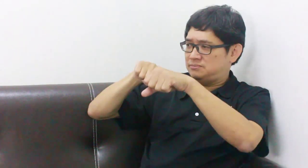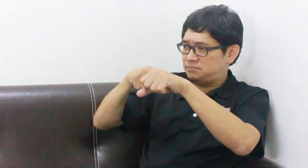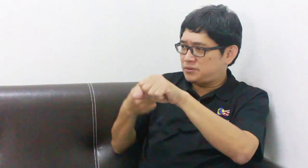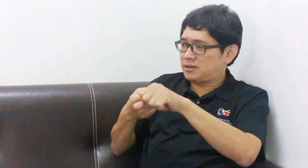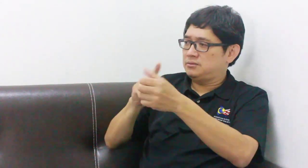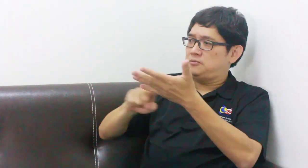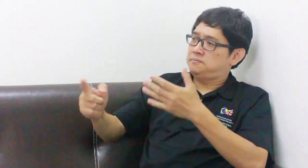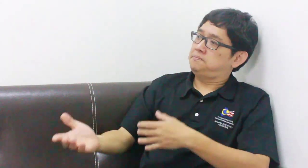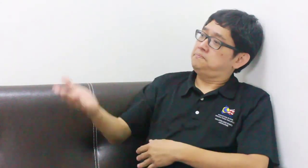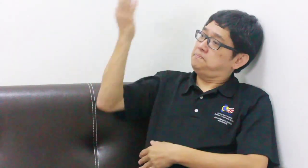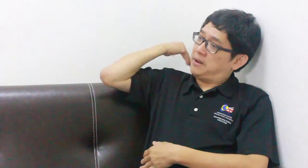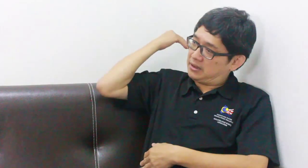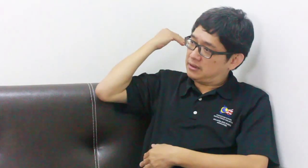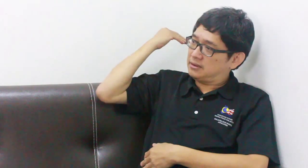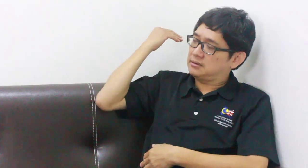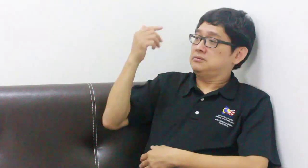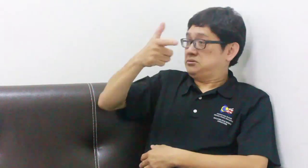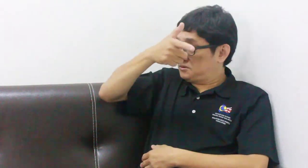Olimpik Pekak ini telah berlangsung pada minggu lepas..